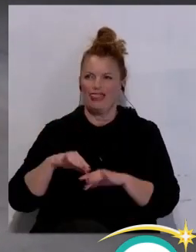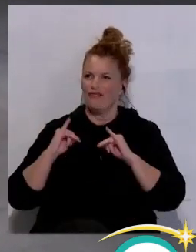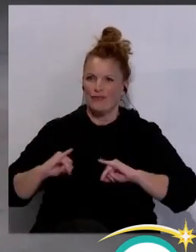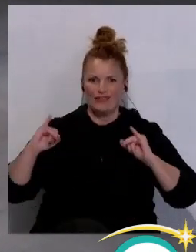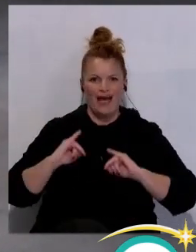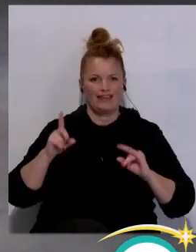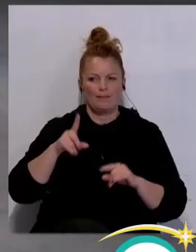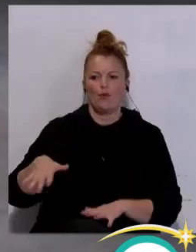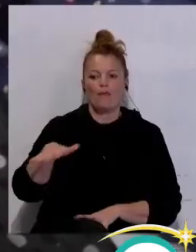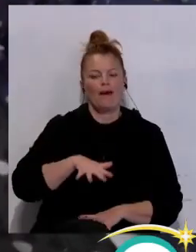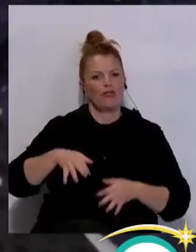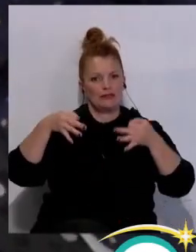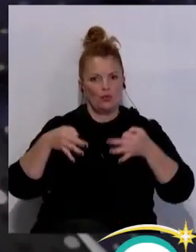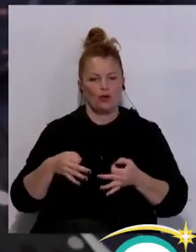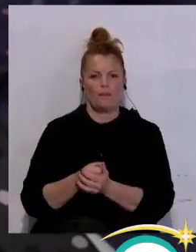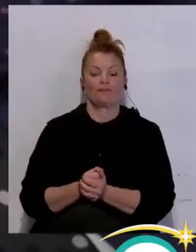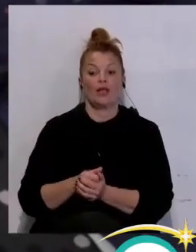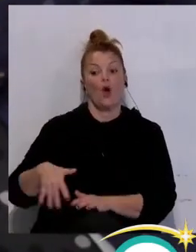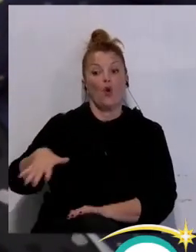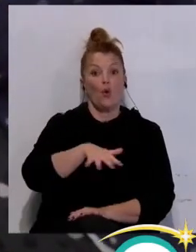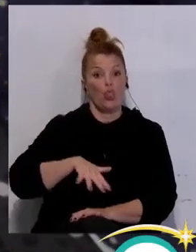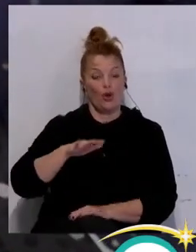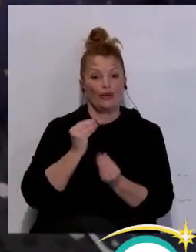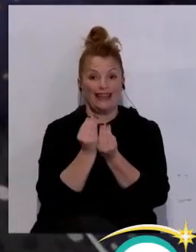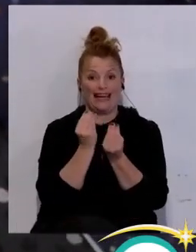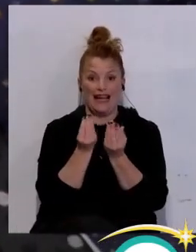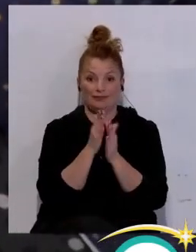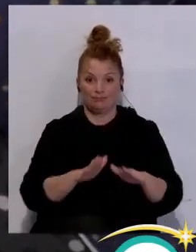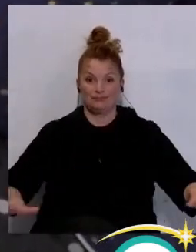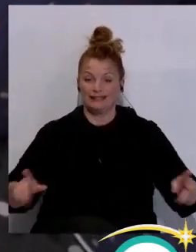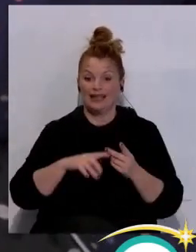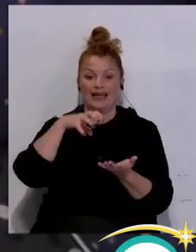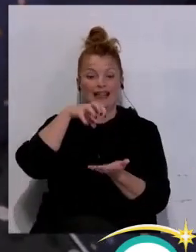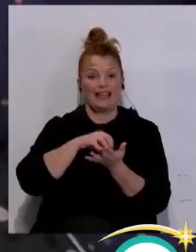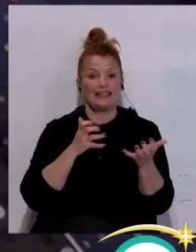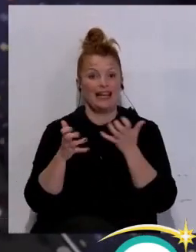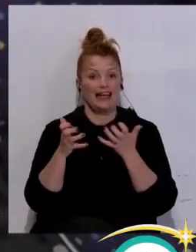un espacio seguro la ludoteca municipal ubicada en el centro municipal de artes escénicas arboli